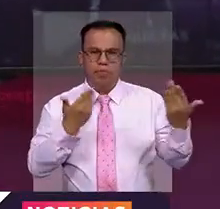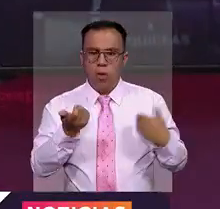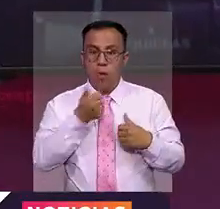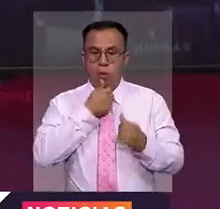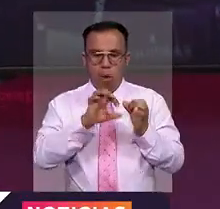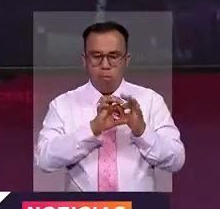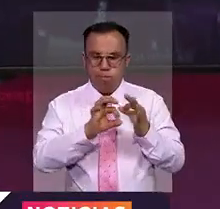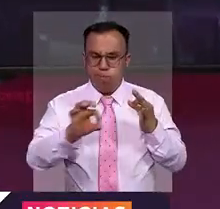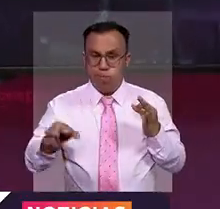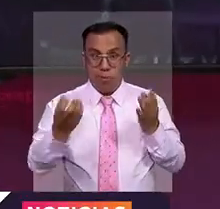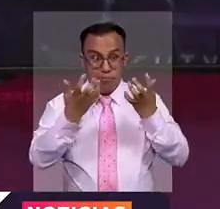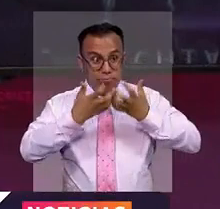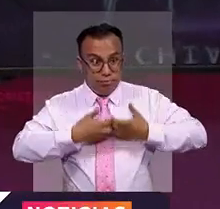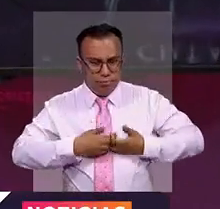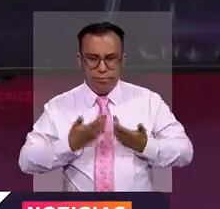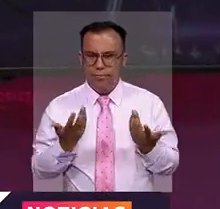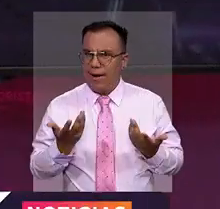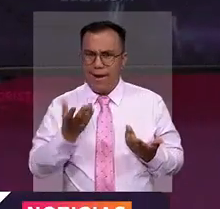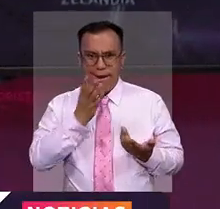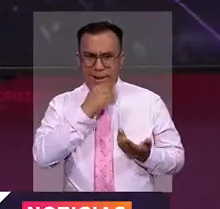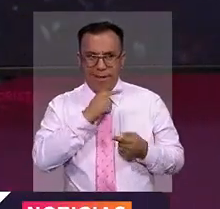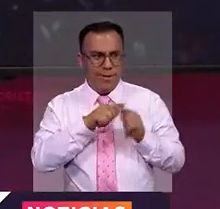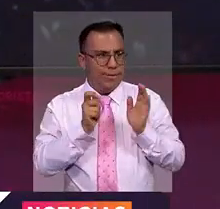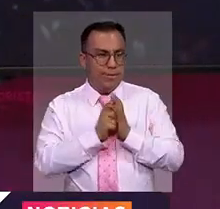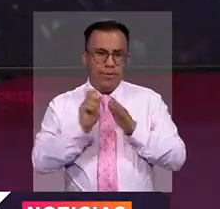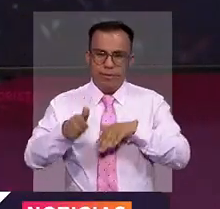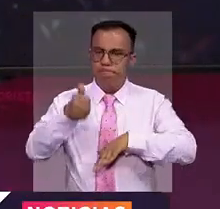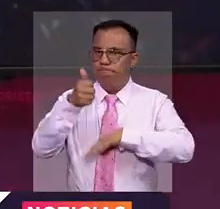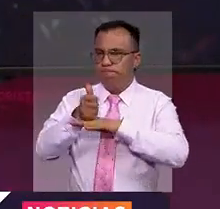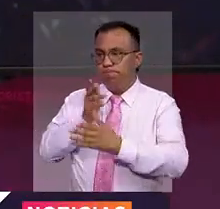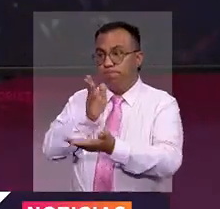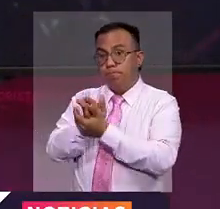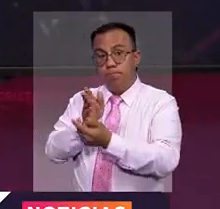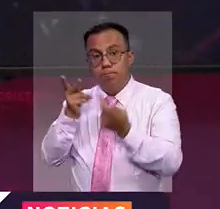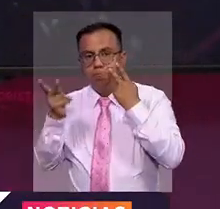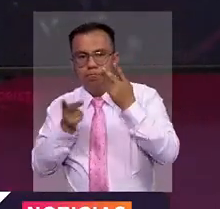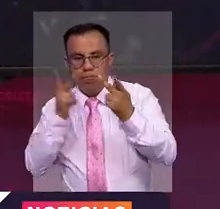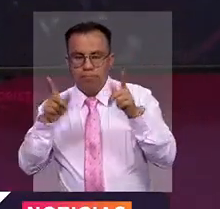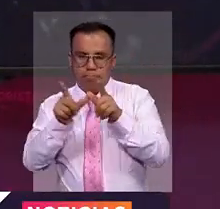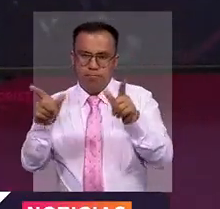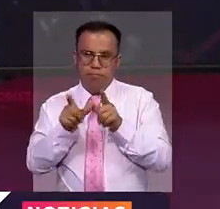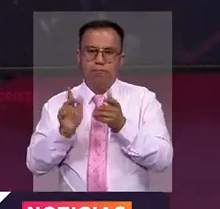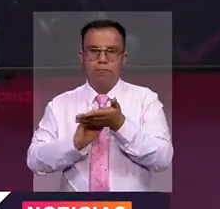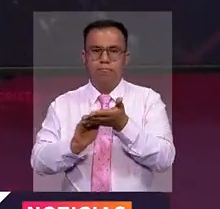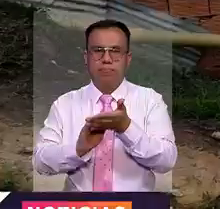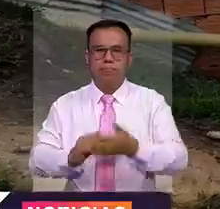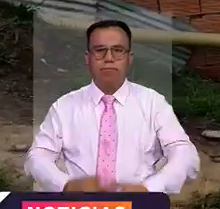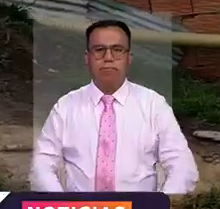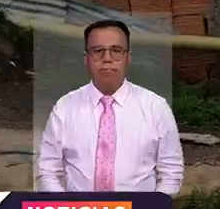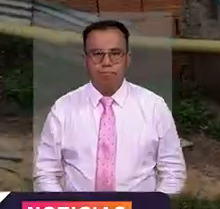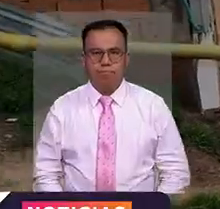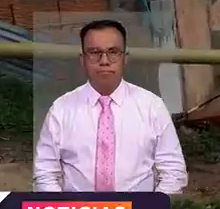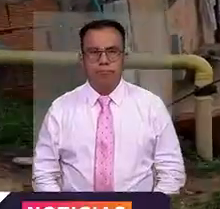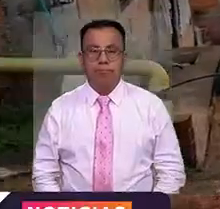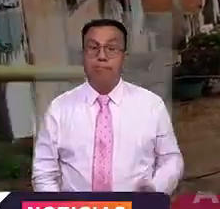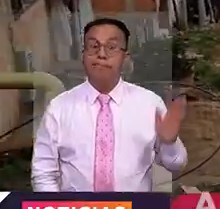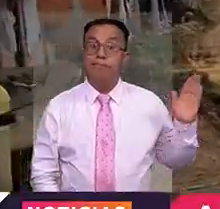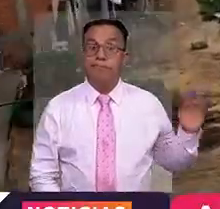EN EL BARRIO VERBENA DEL SUR DE CIUDAD BOLíVAR LA COMUNIDAD DENUNCIA QUE NO CUENTA CON EL SERVICIO DE AGUA DESDE HACE DOS